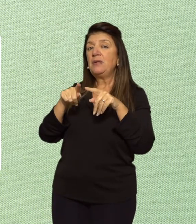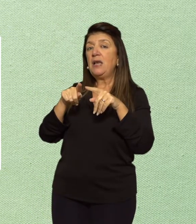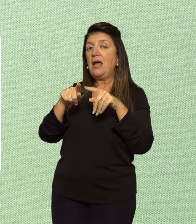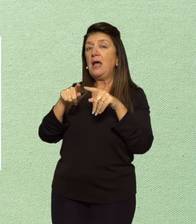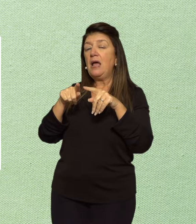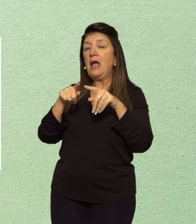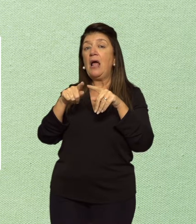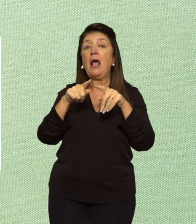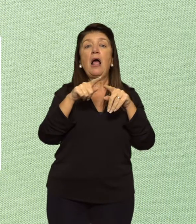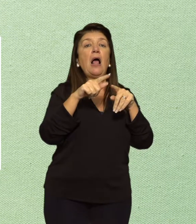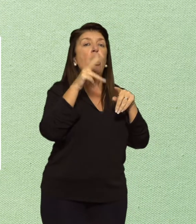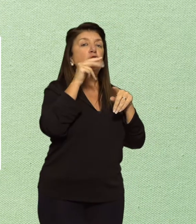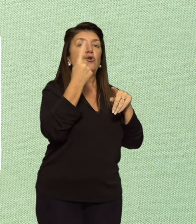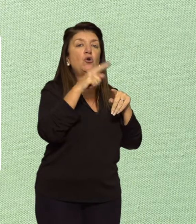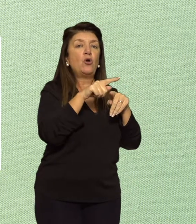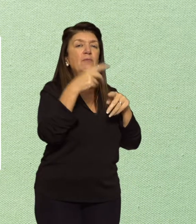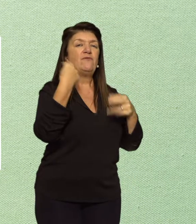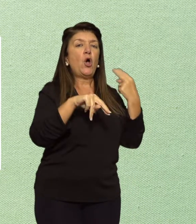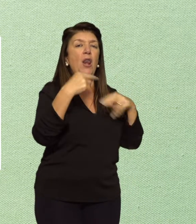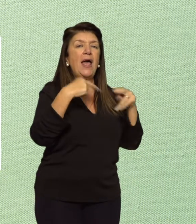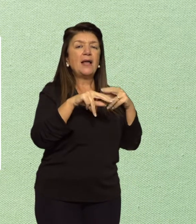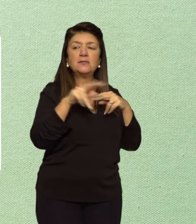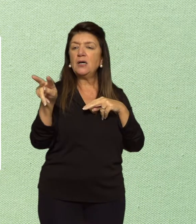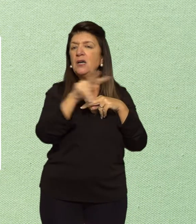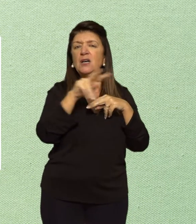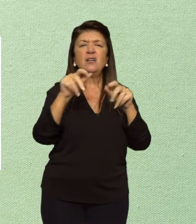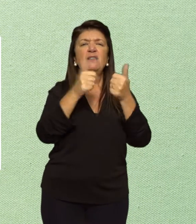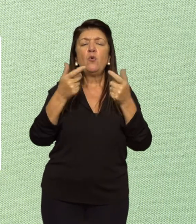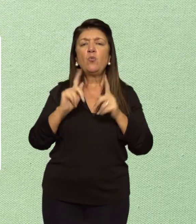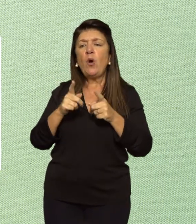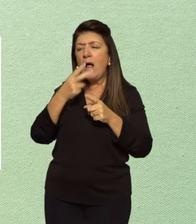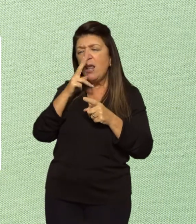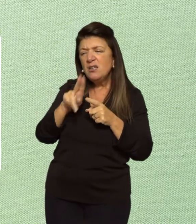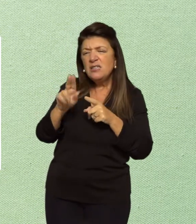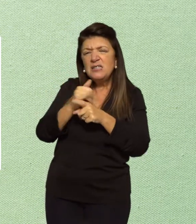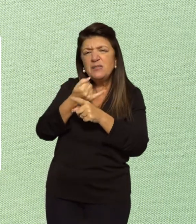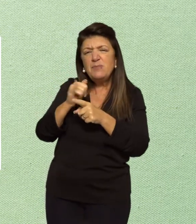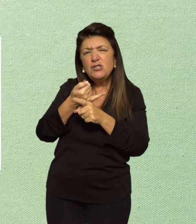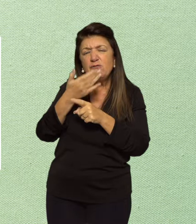sono proprio le situazioni che che si vivono? Un po' l'abbiamo anche accennato prima relativamente